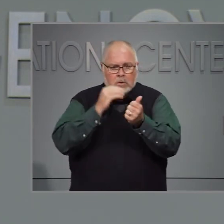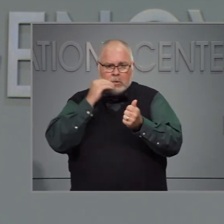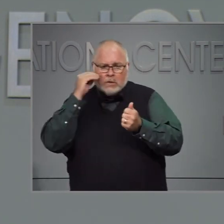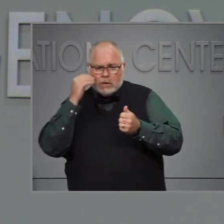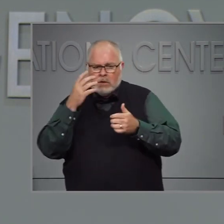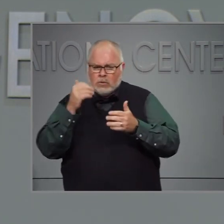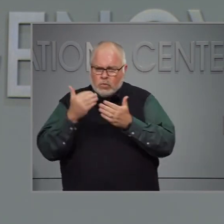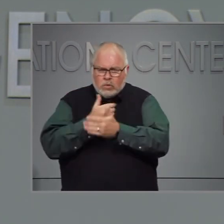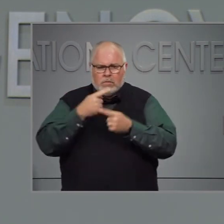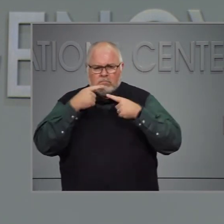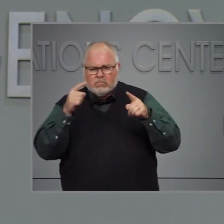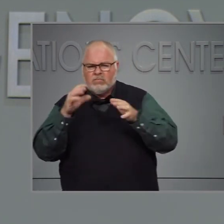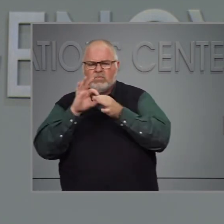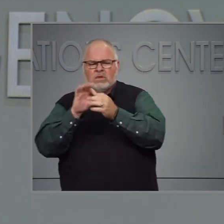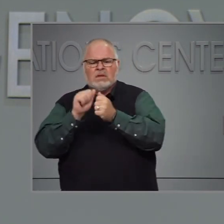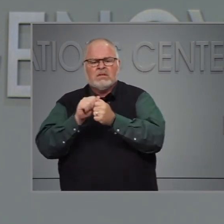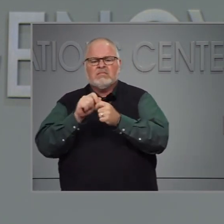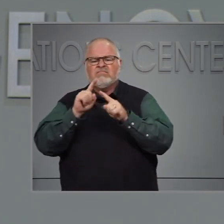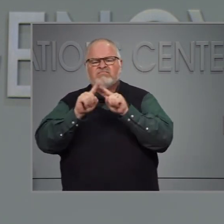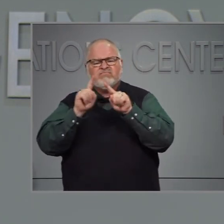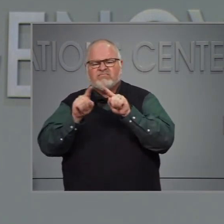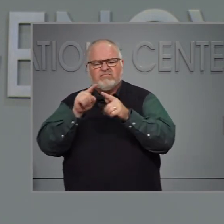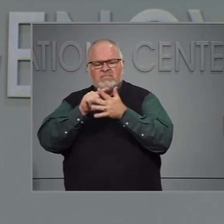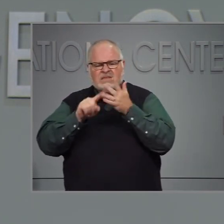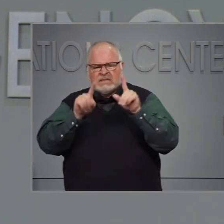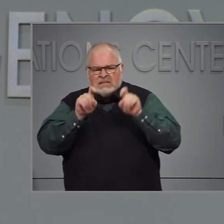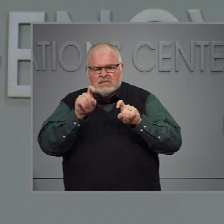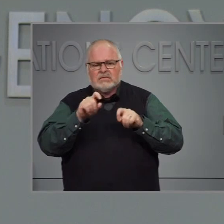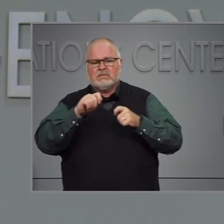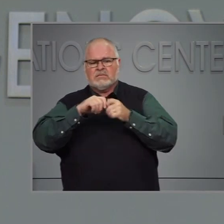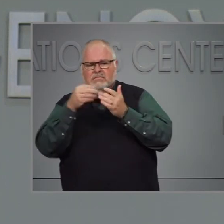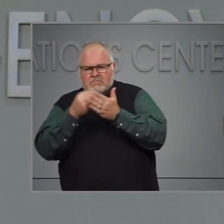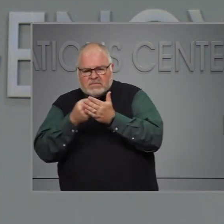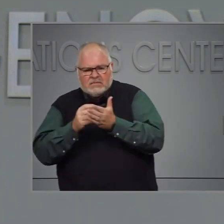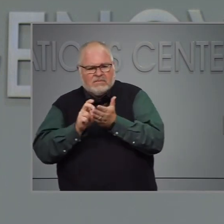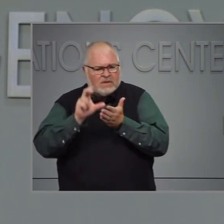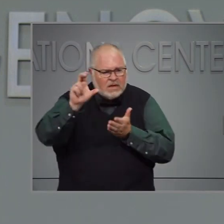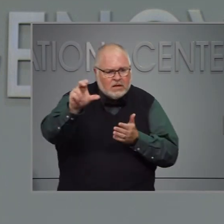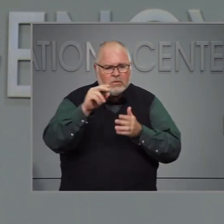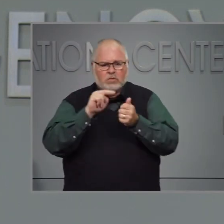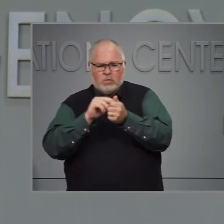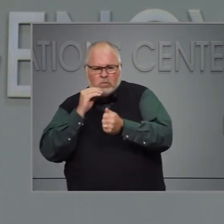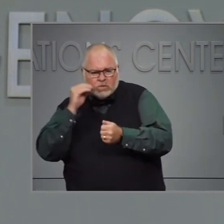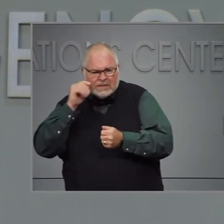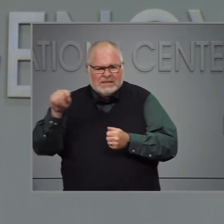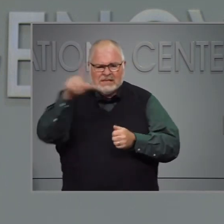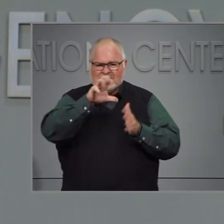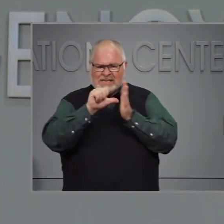si los es decir y y la con y y Cody y todo el apoyo que hemos dado